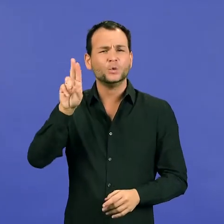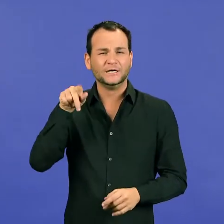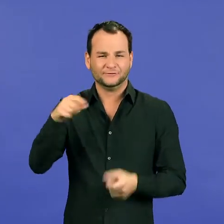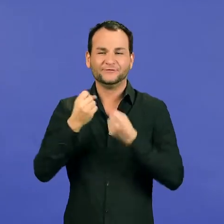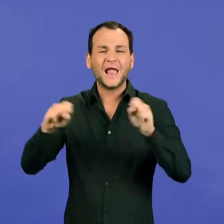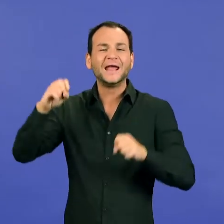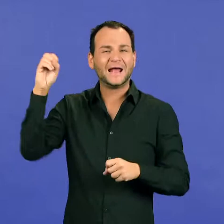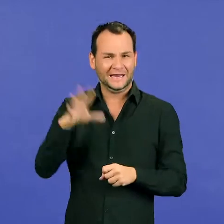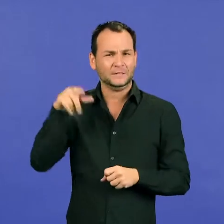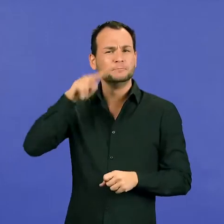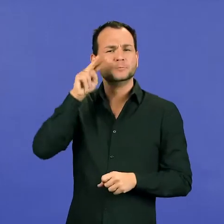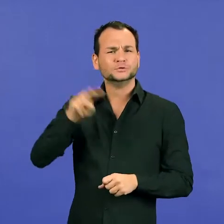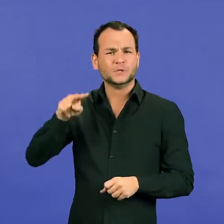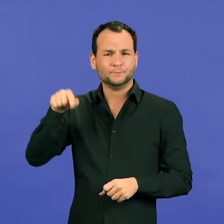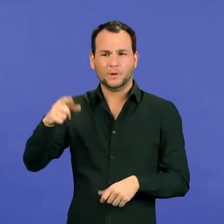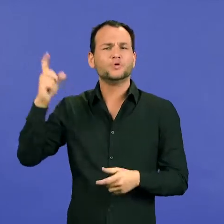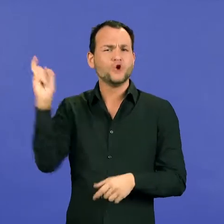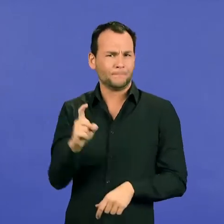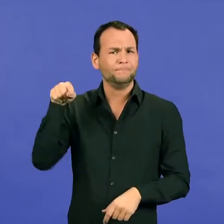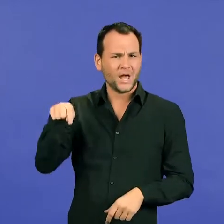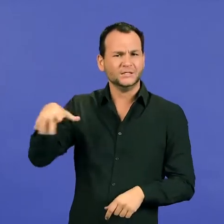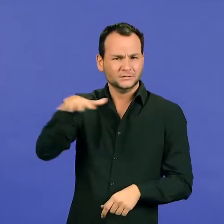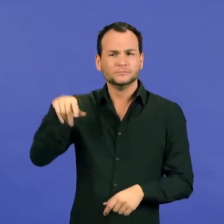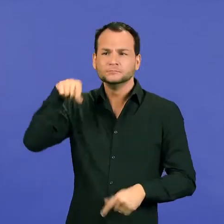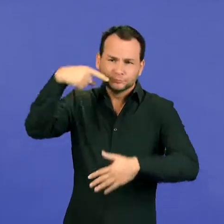Im LVR-Freilichtmuseum Kommern